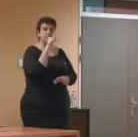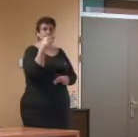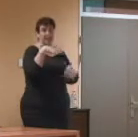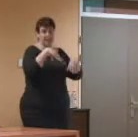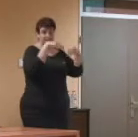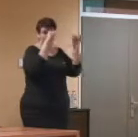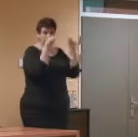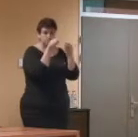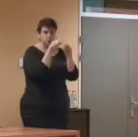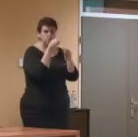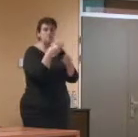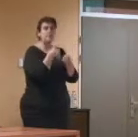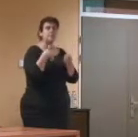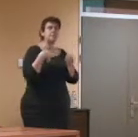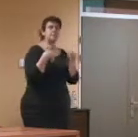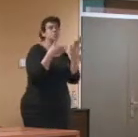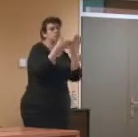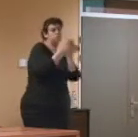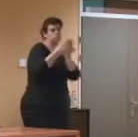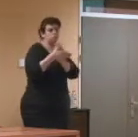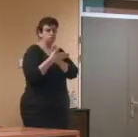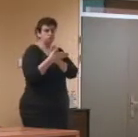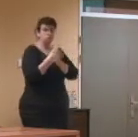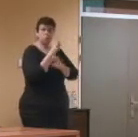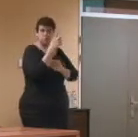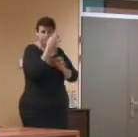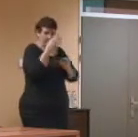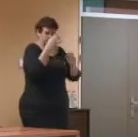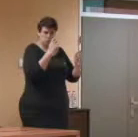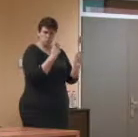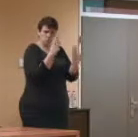un par de cuestiones. Una que siempre decimos, porque es importante